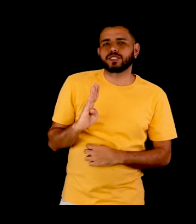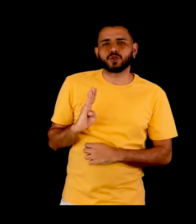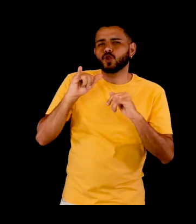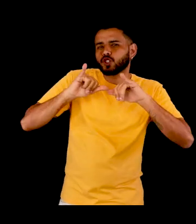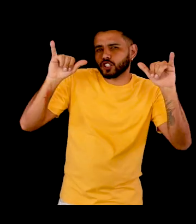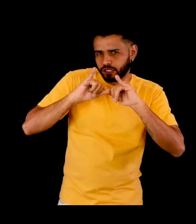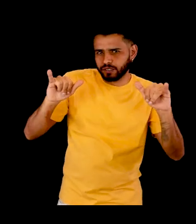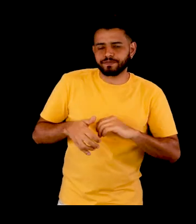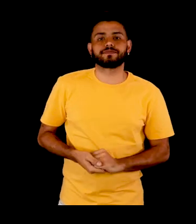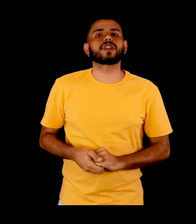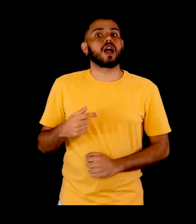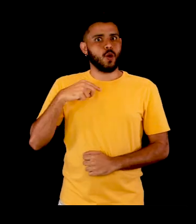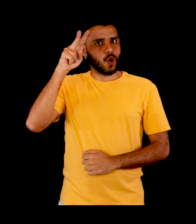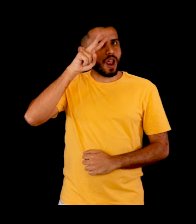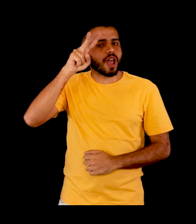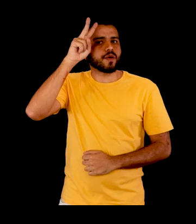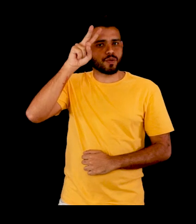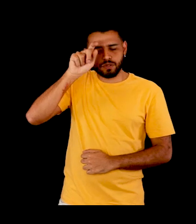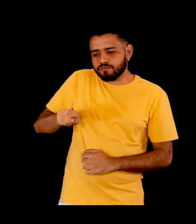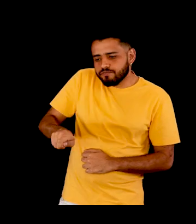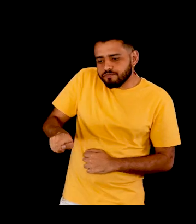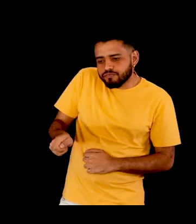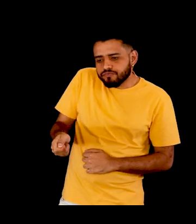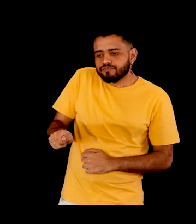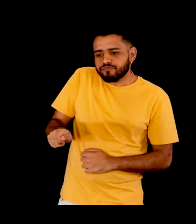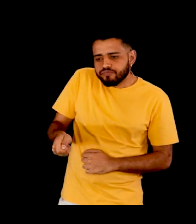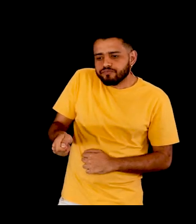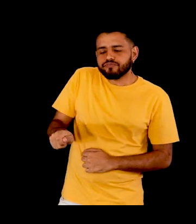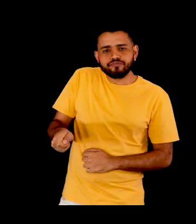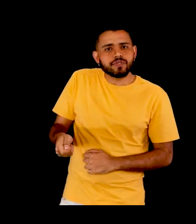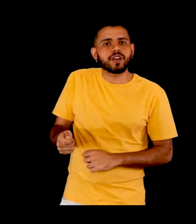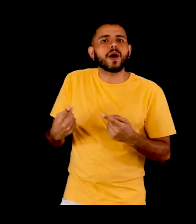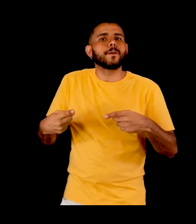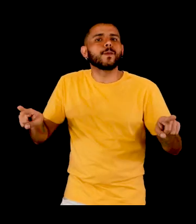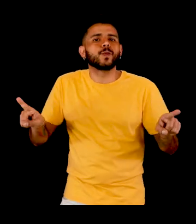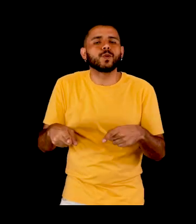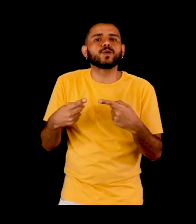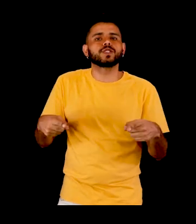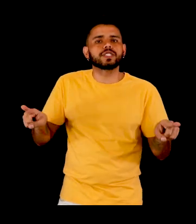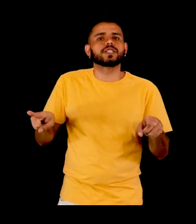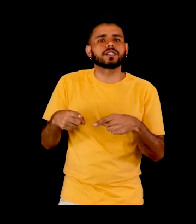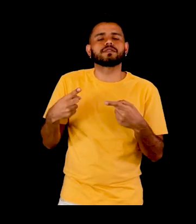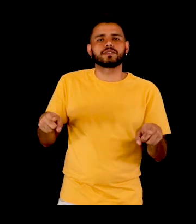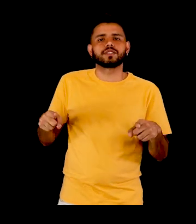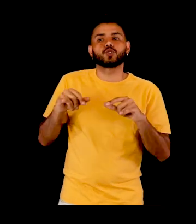Lembro dele ligando e tocando a música da "A Hora do Brasil".